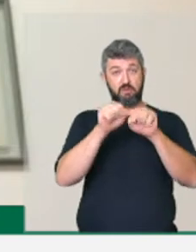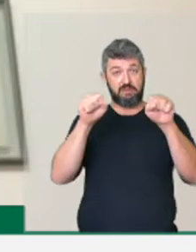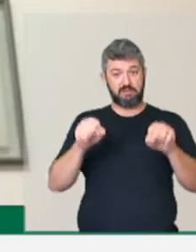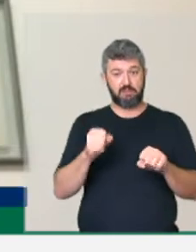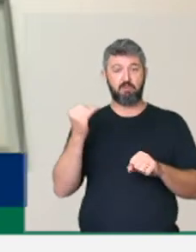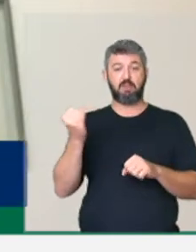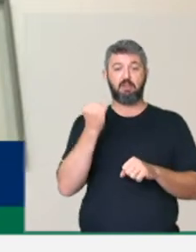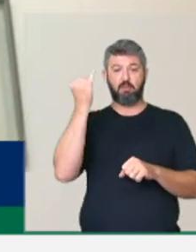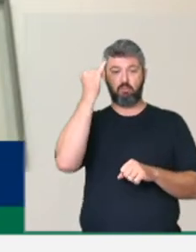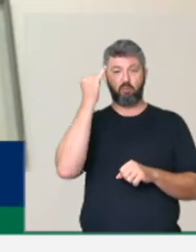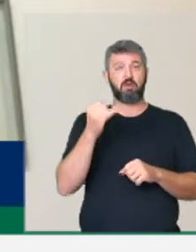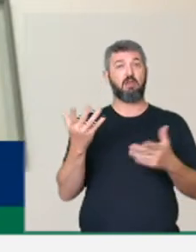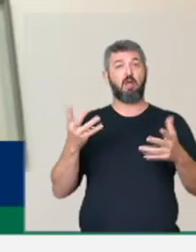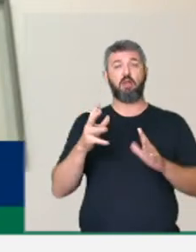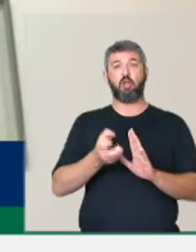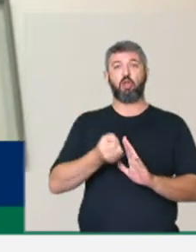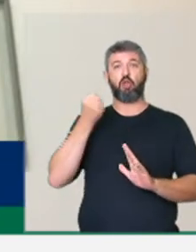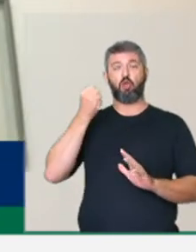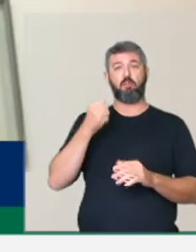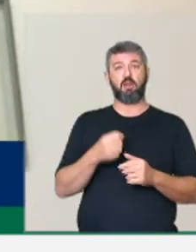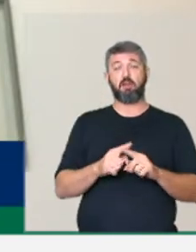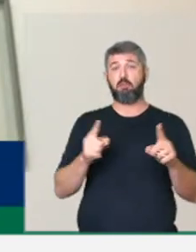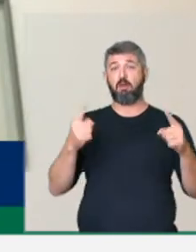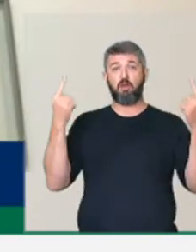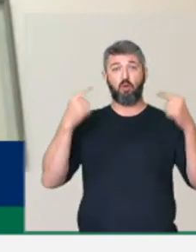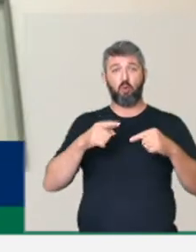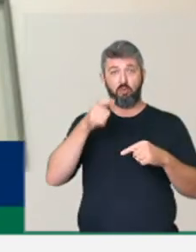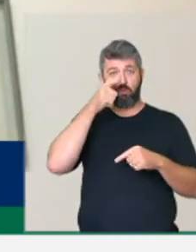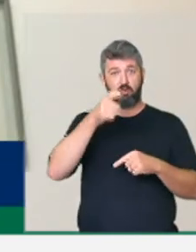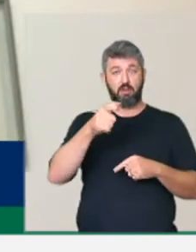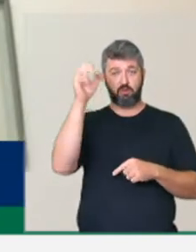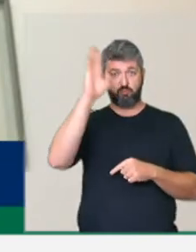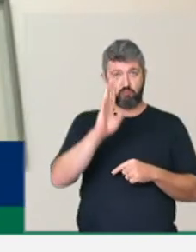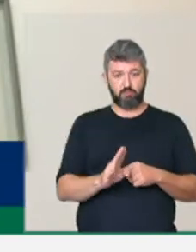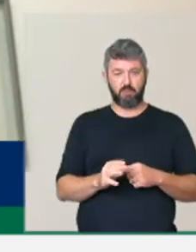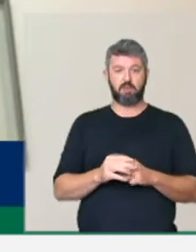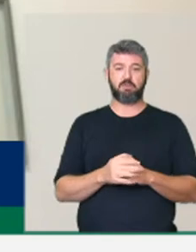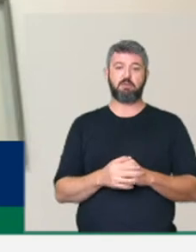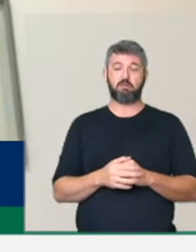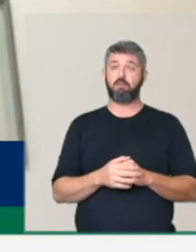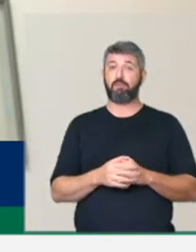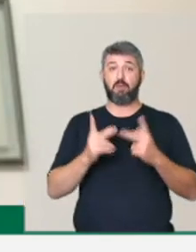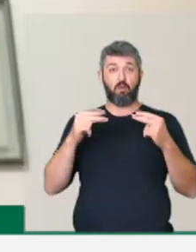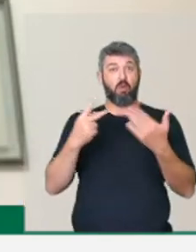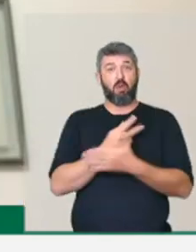PRESIDENTE. PRAF PRAF -- [PRESIDENTE]: COMO ORIENTA O NOVO? -- [DEPUTADO]: NOVO ORIENTA SIM, PRESIDENTE, REITERANDO, SOMOS A FAVOR DA